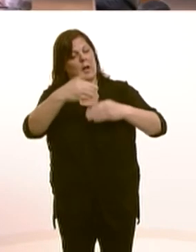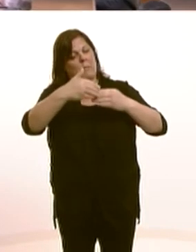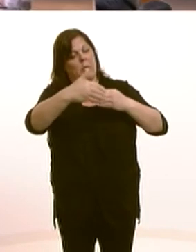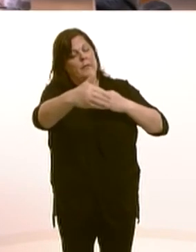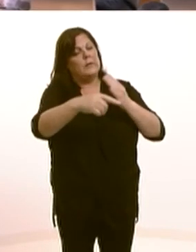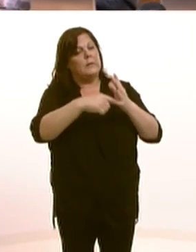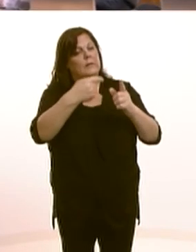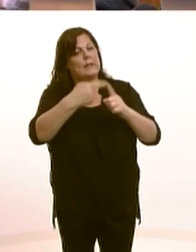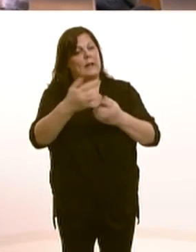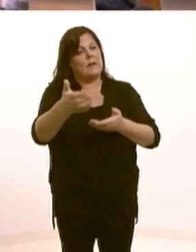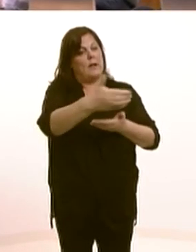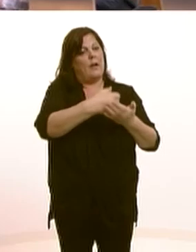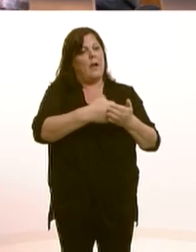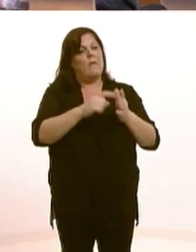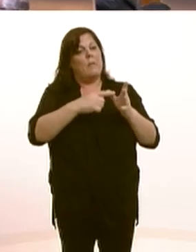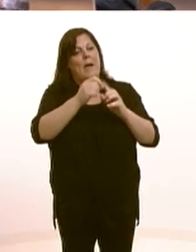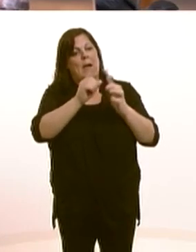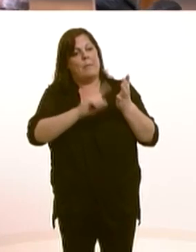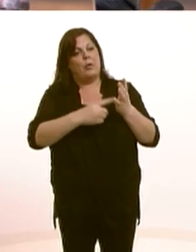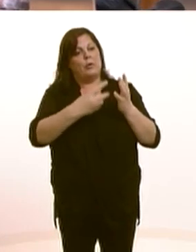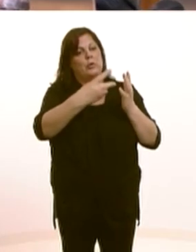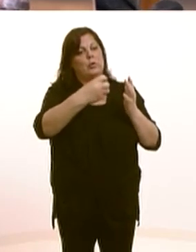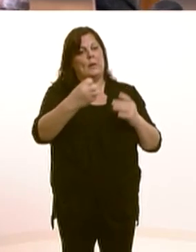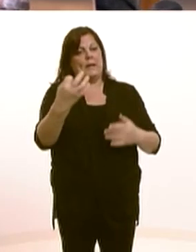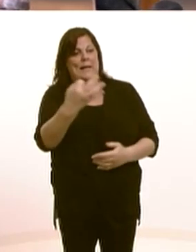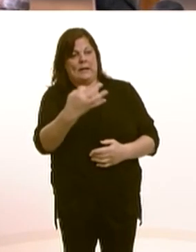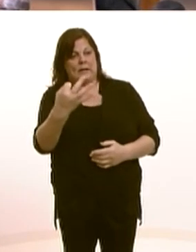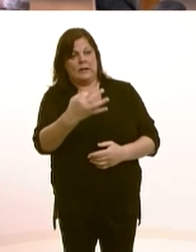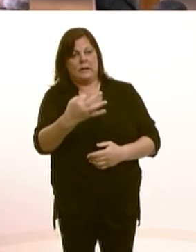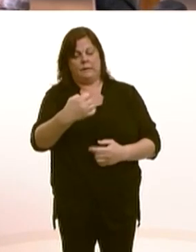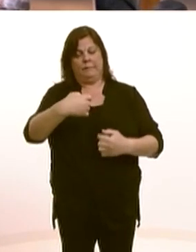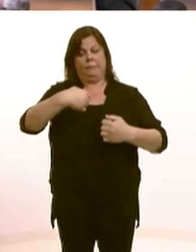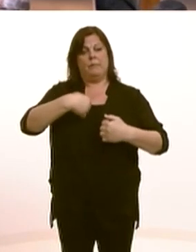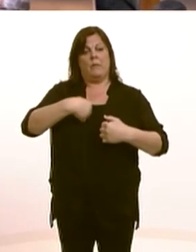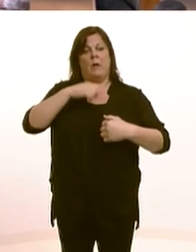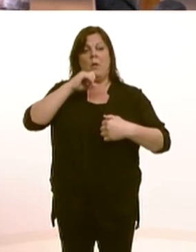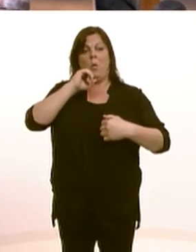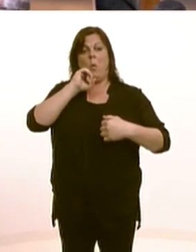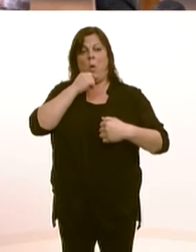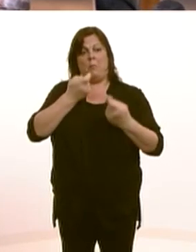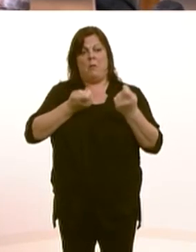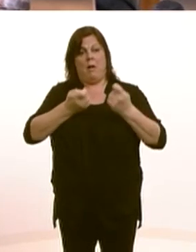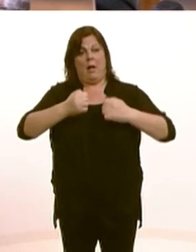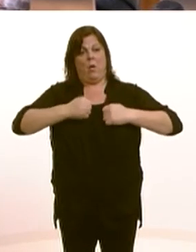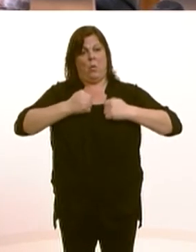From April 2018, we will be able to do so, but that will depend, of course, on the agreement